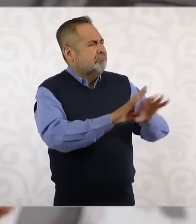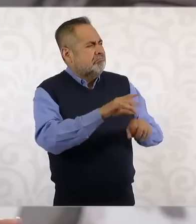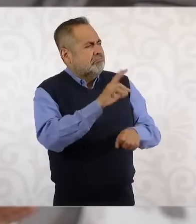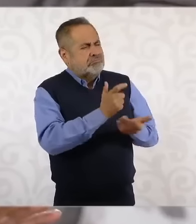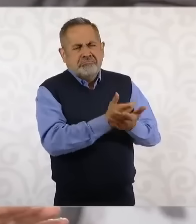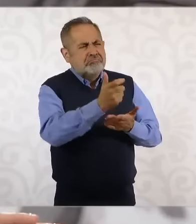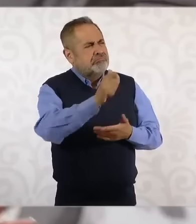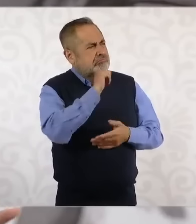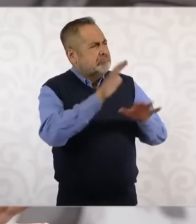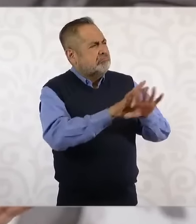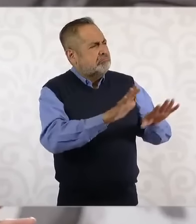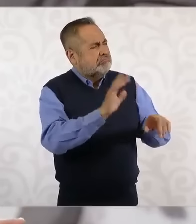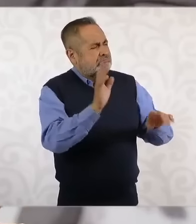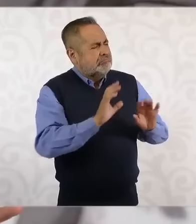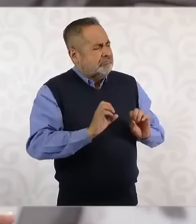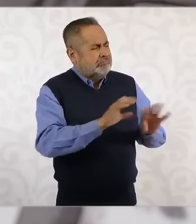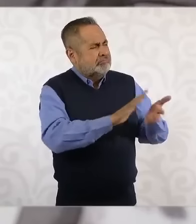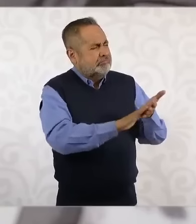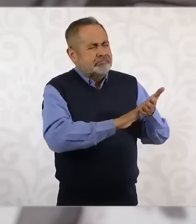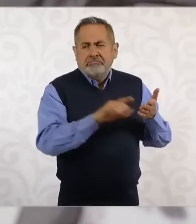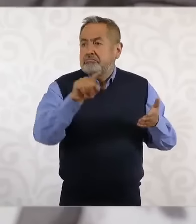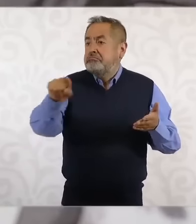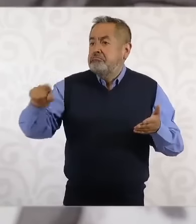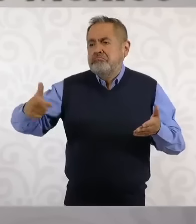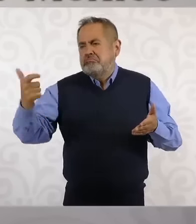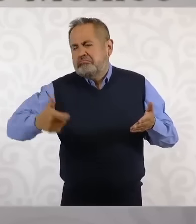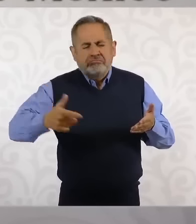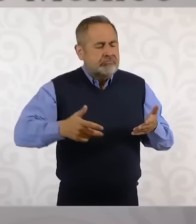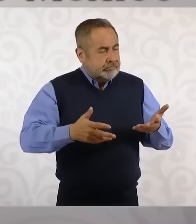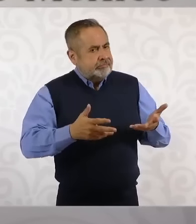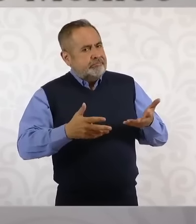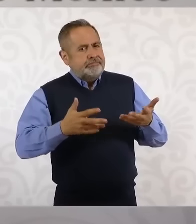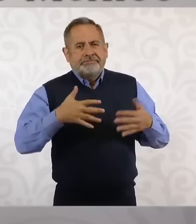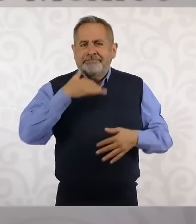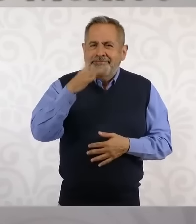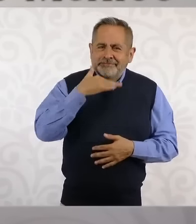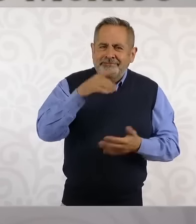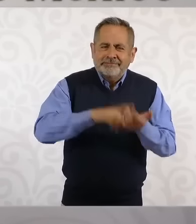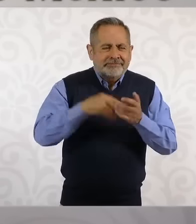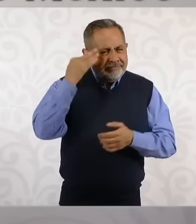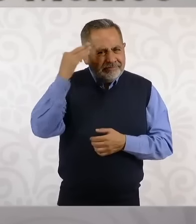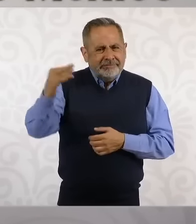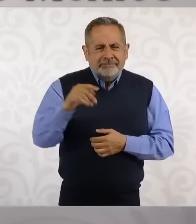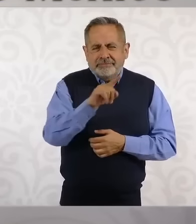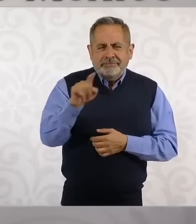a las grandes empresas y con mucha corrupción en la época de Cedillo. Por cierto, no sé si